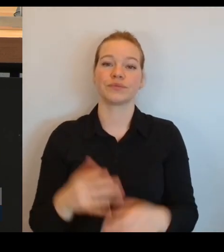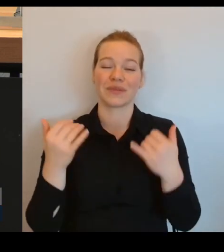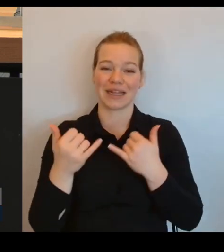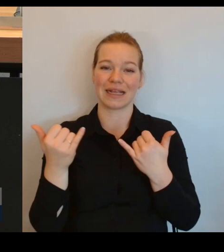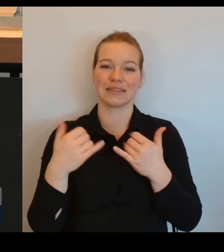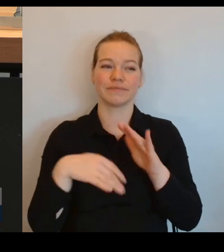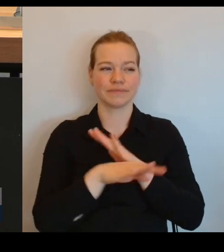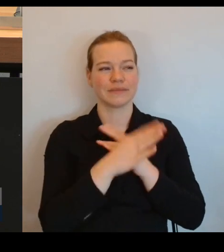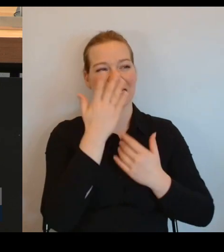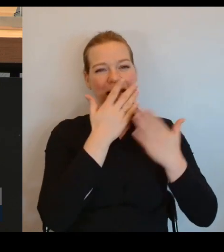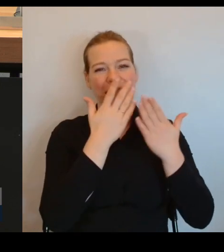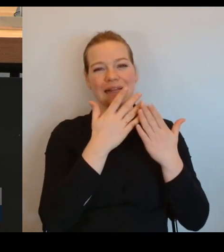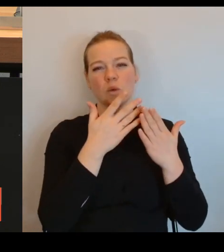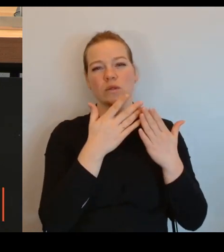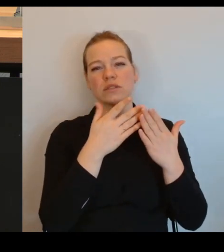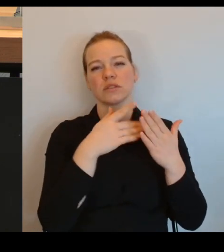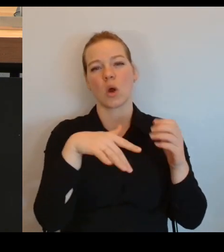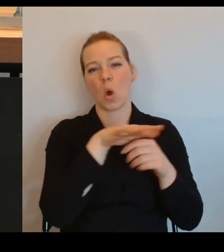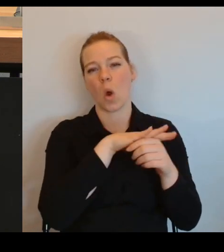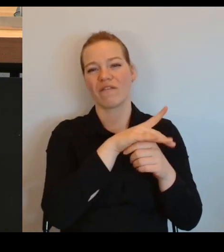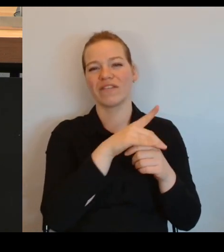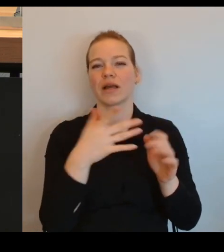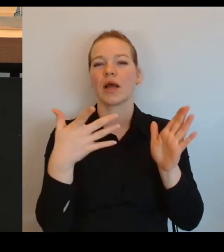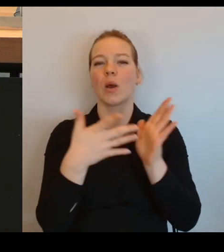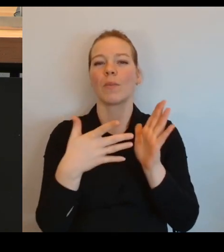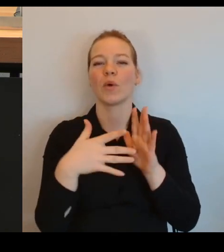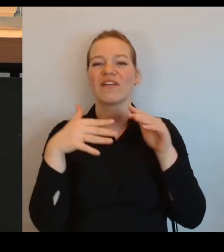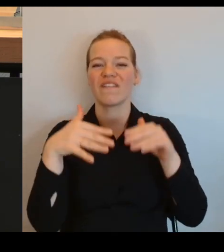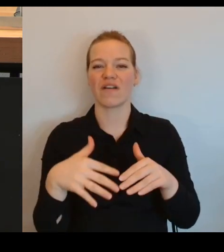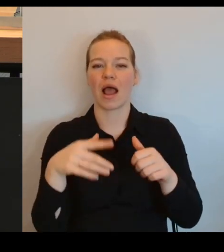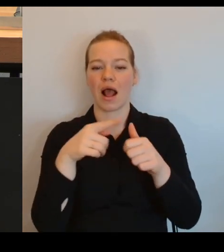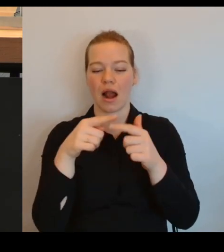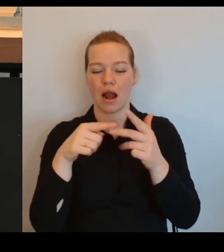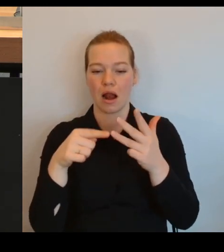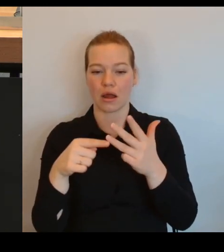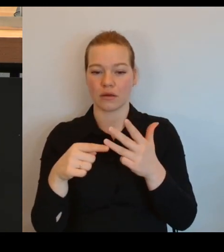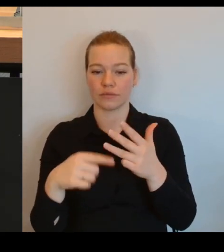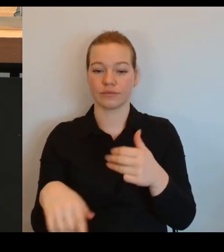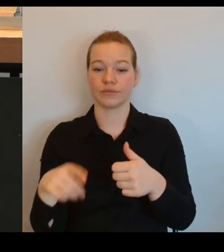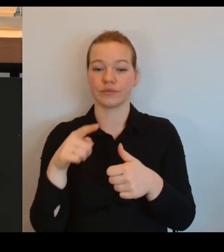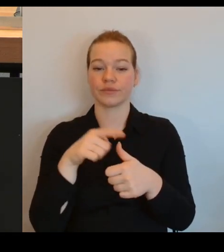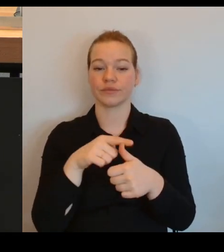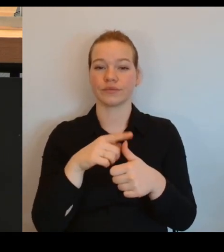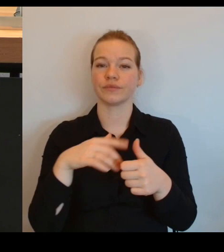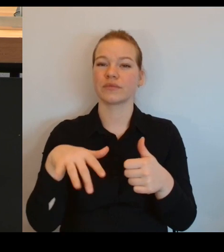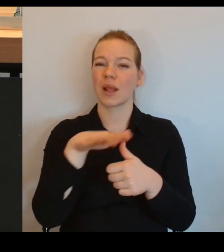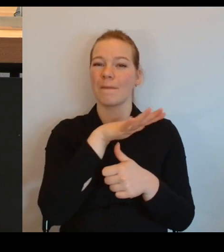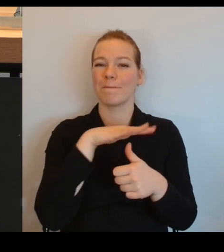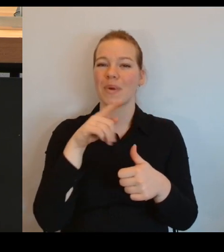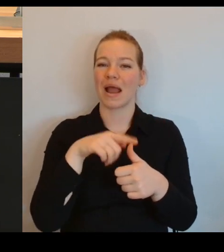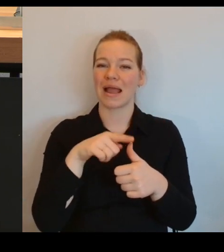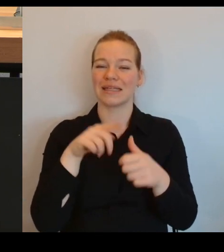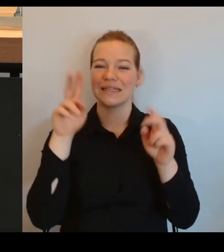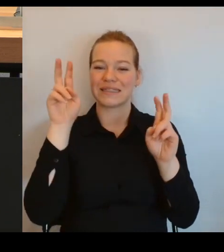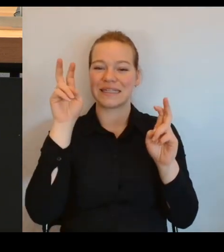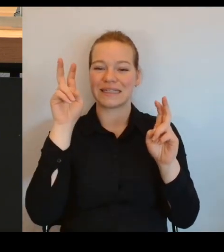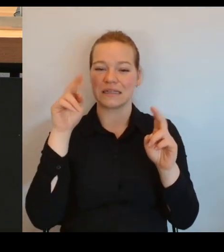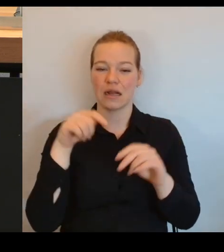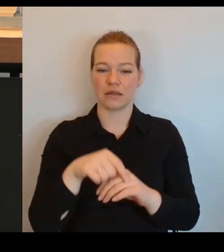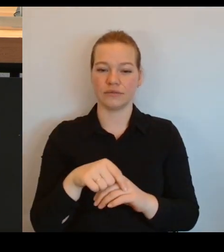Ein Prüfungsbereich trägt den Titel ich zitiere Ein Kessel Buntes. Die Berliner Vergabeorganisation braucht einen Neustart.